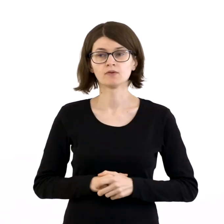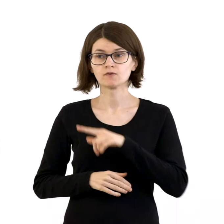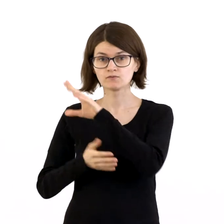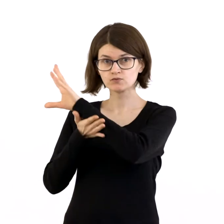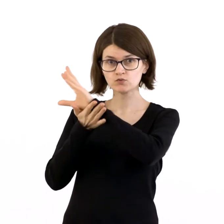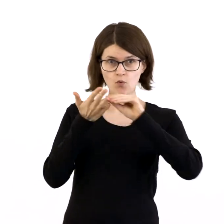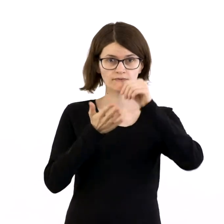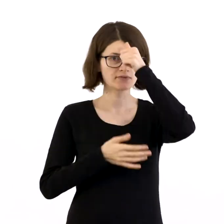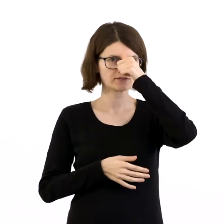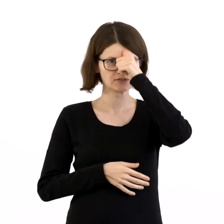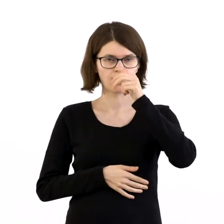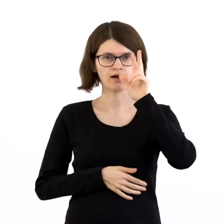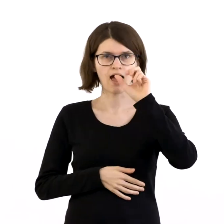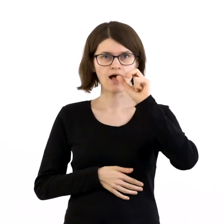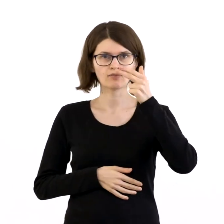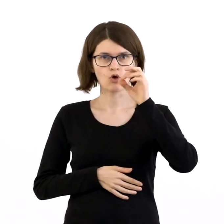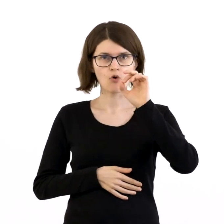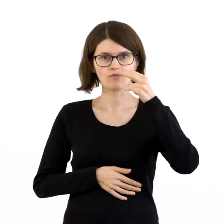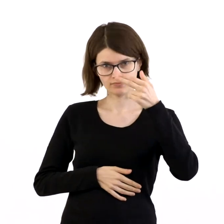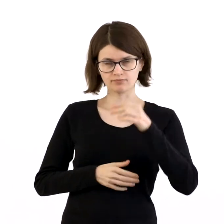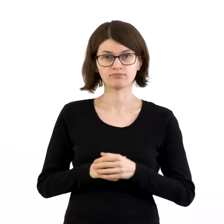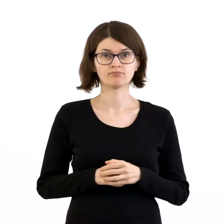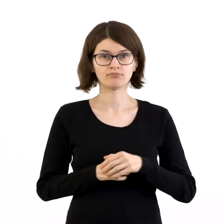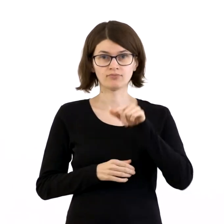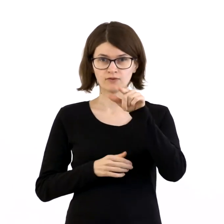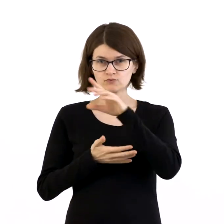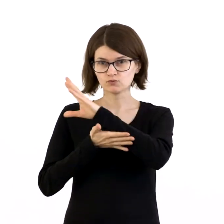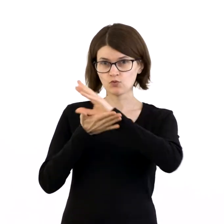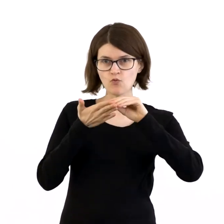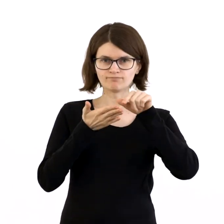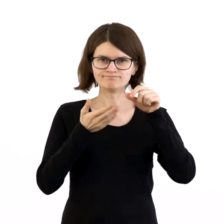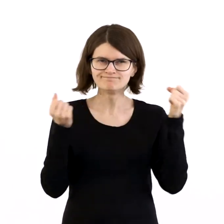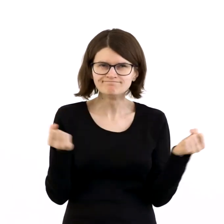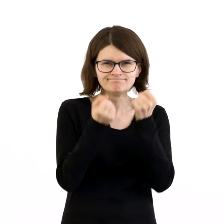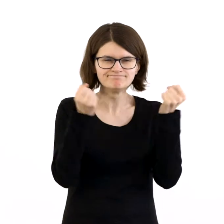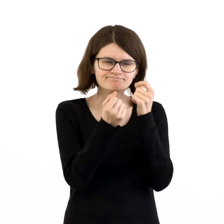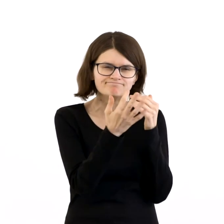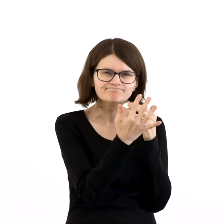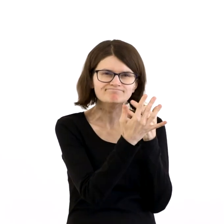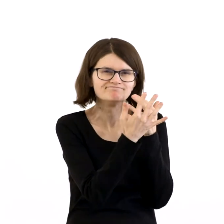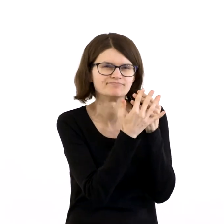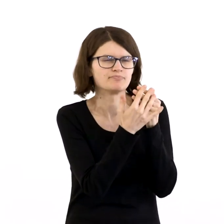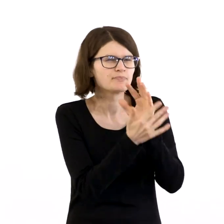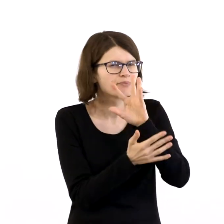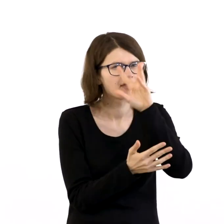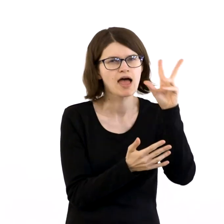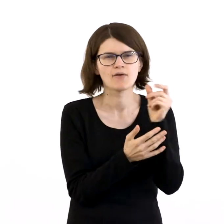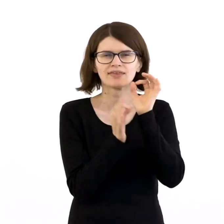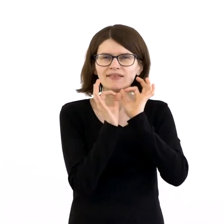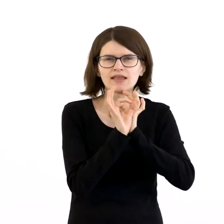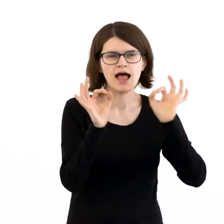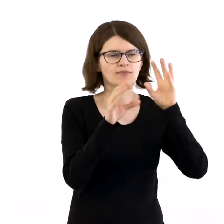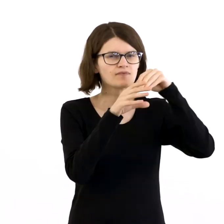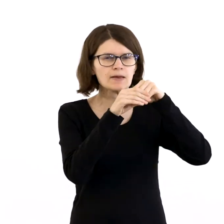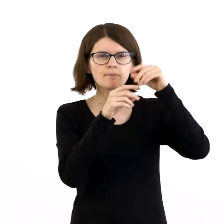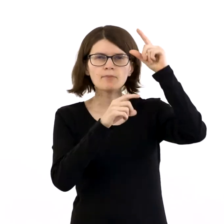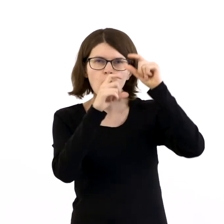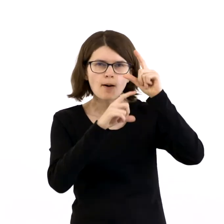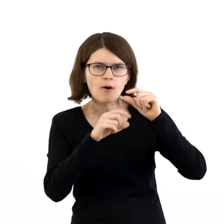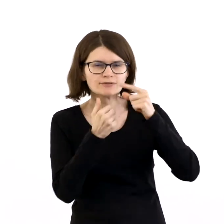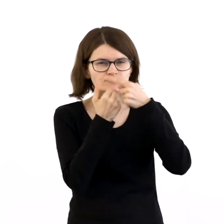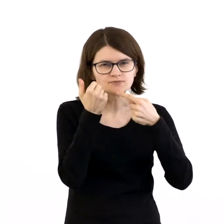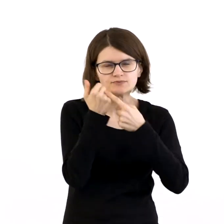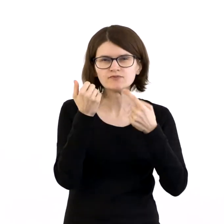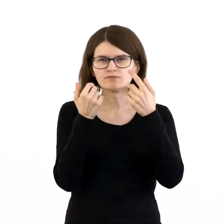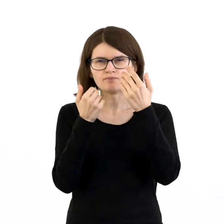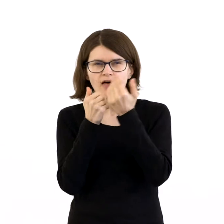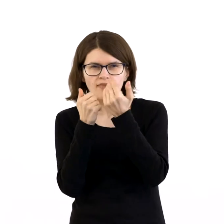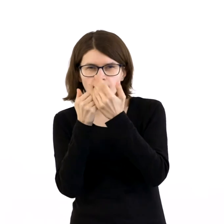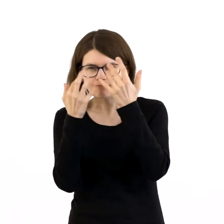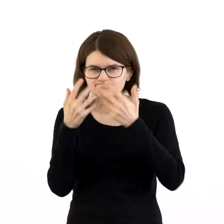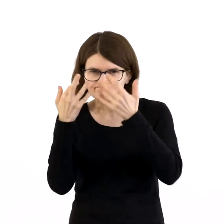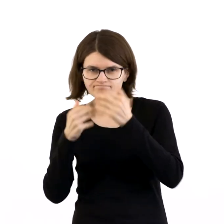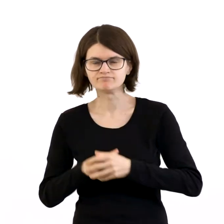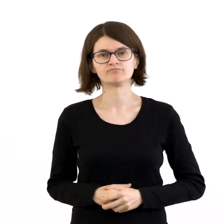Kanon był wyrazem dążenia do osiągnięcia tego idealnego piękna, dotyczył on proporcji i miał charakter matematyczny.